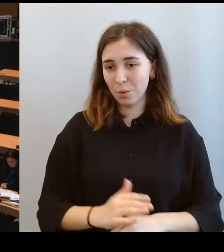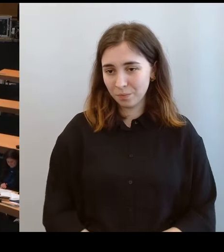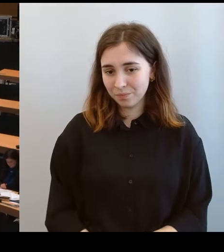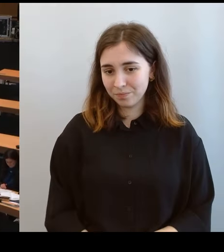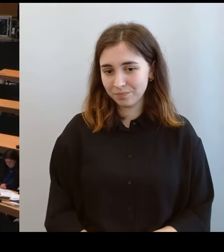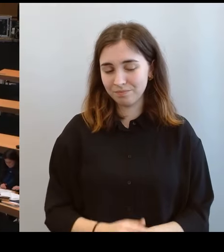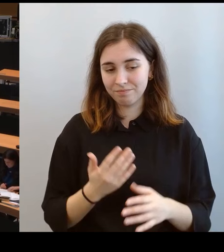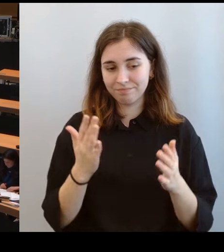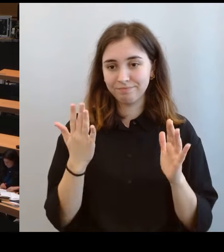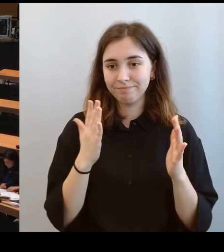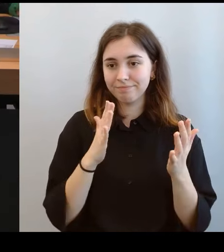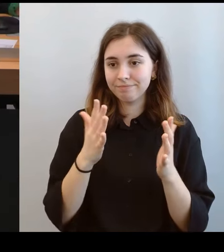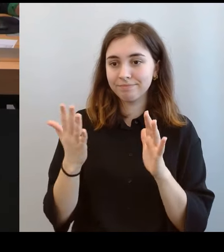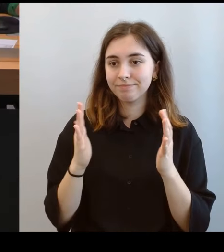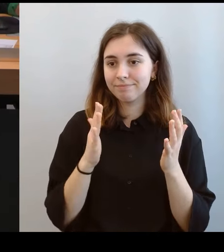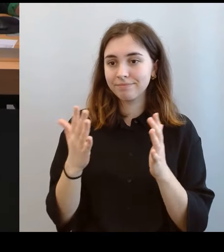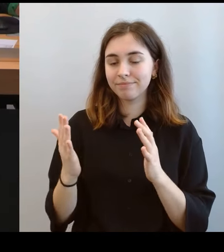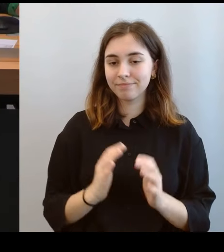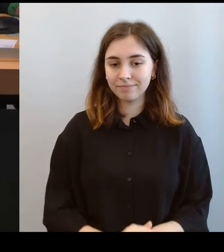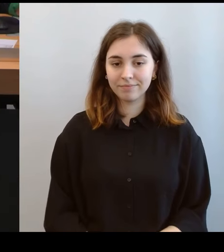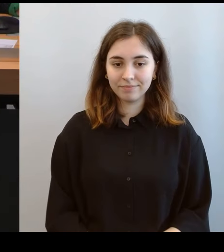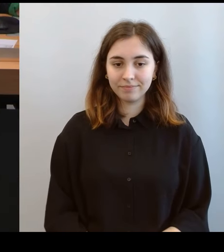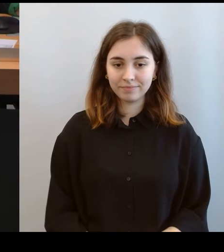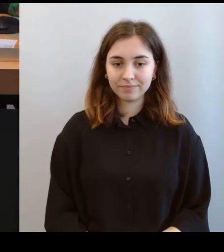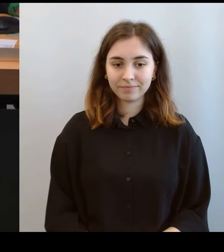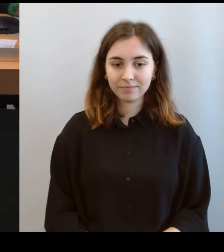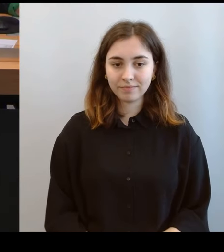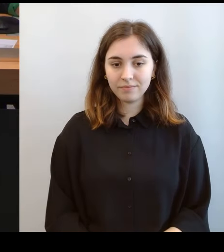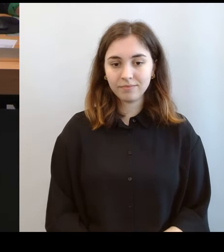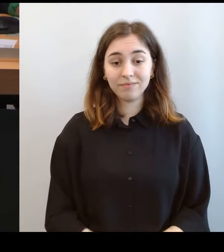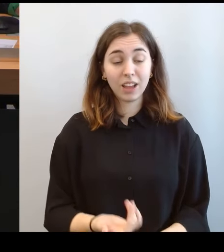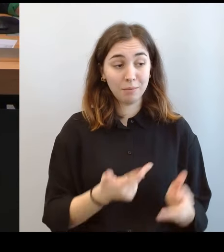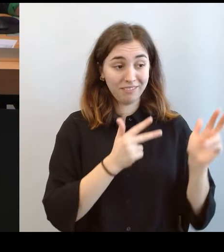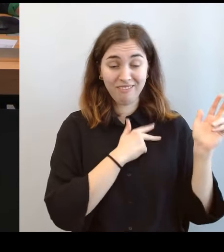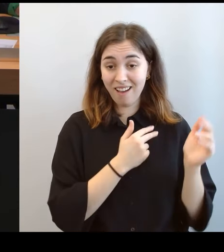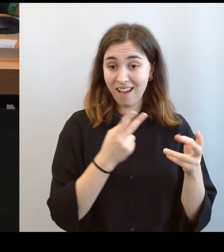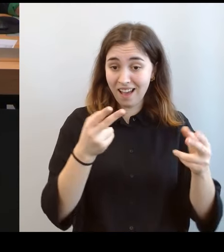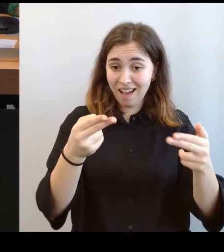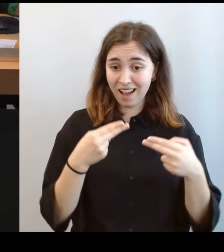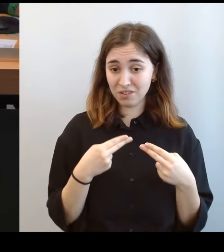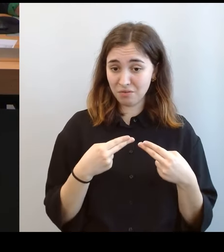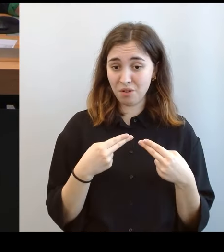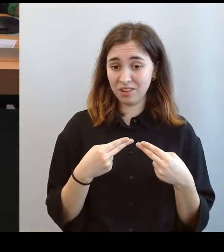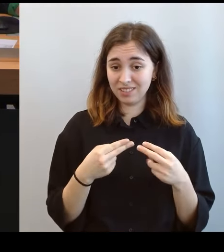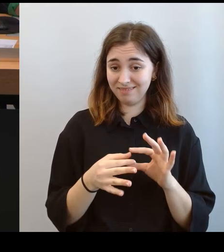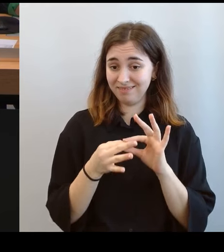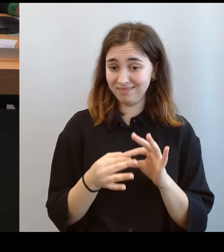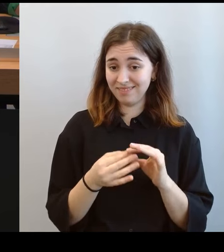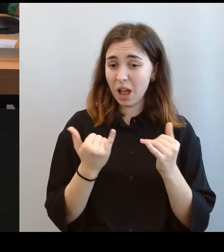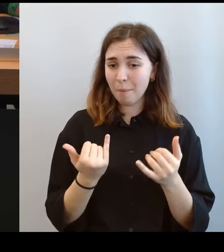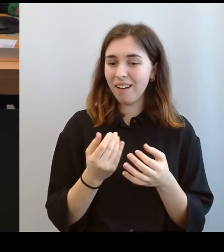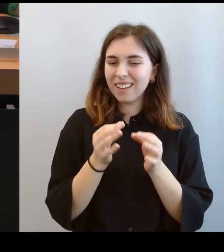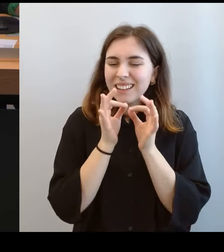Aber der Antrag gibt keine Antwort auf die entscheidende Frage, nämlich welche Folgen die Pandemie im Einzelnen hatte bzw. welche